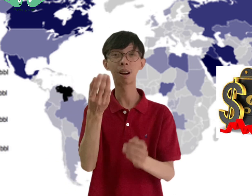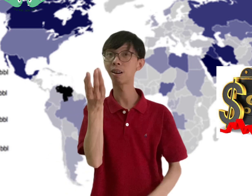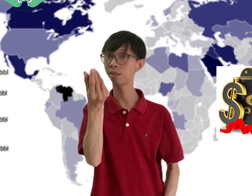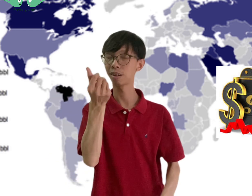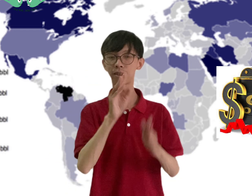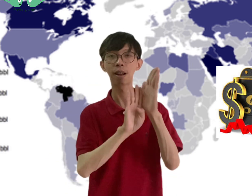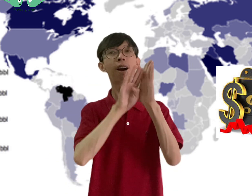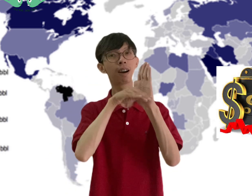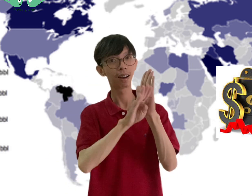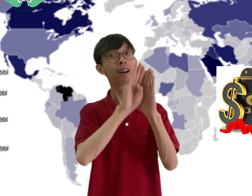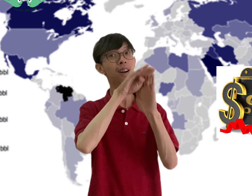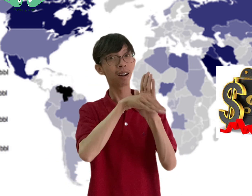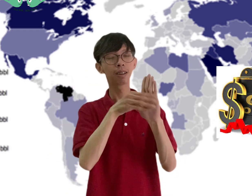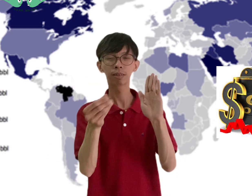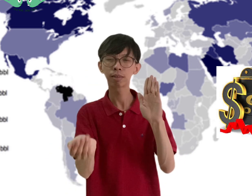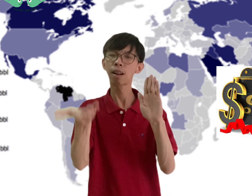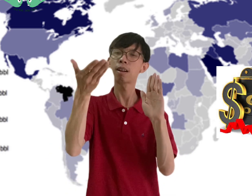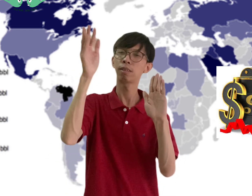tùy theo thị trường giá xăng tăng hoặc giảm